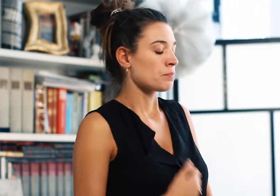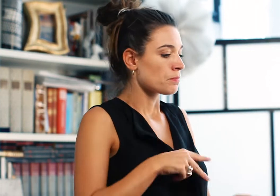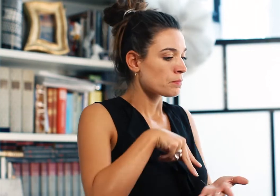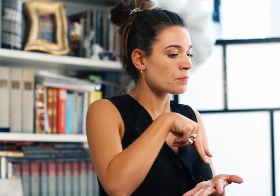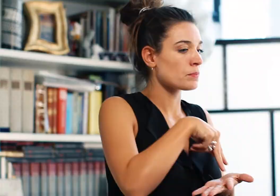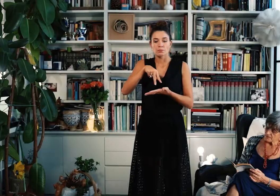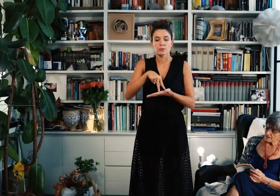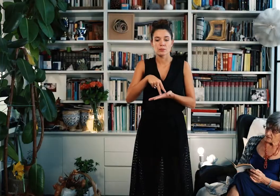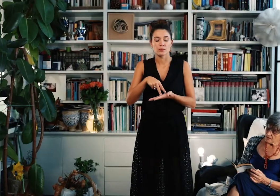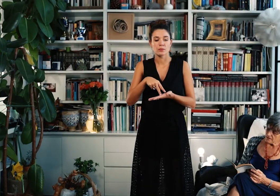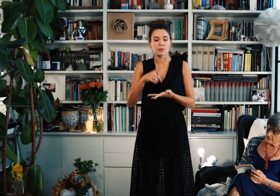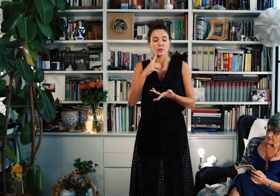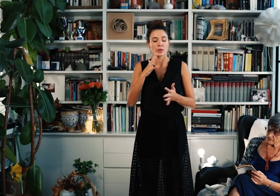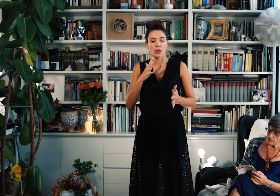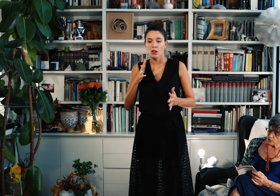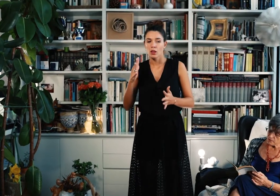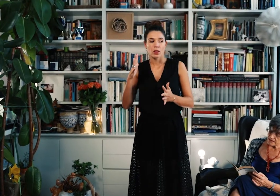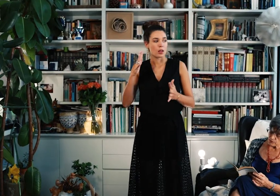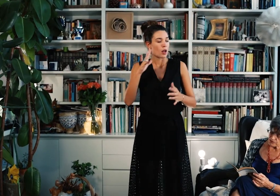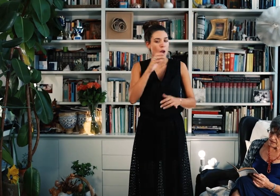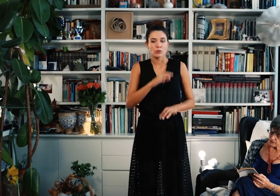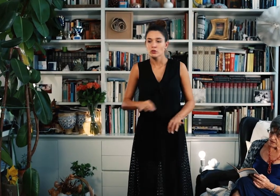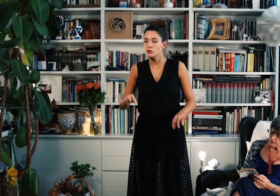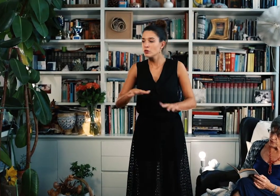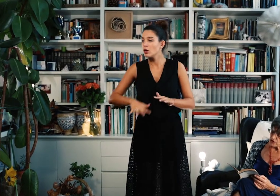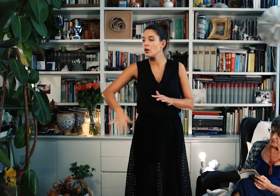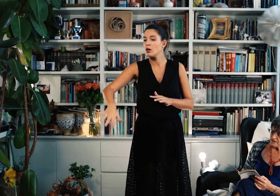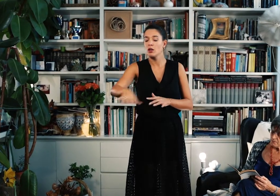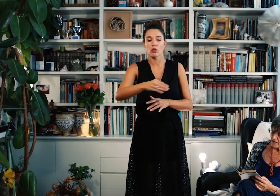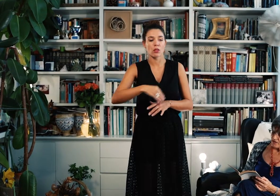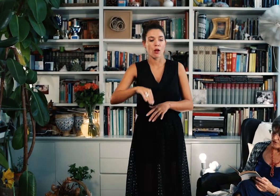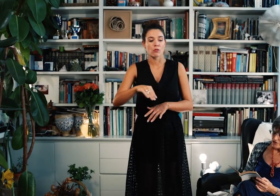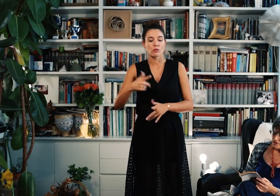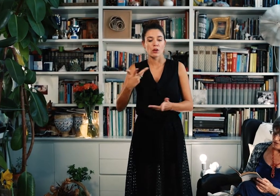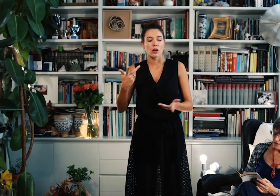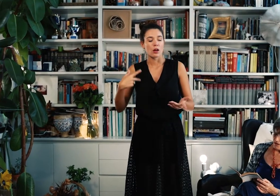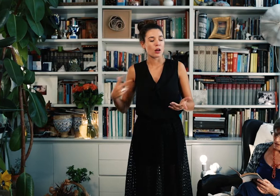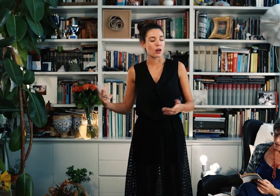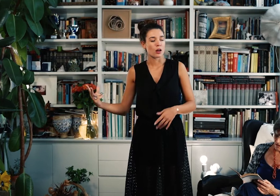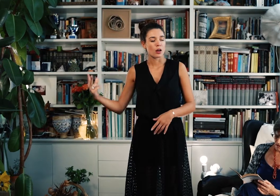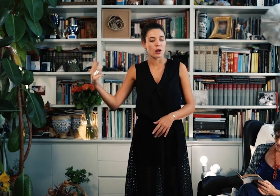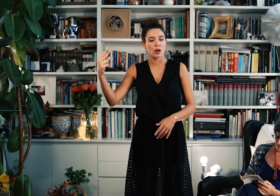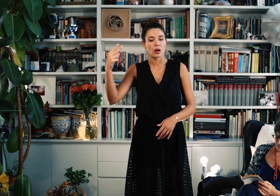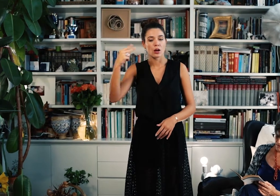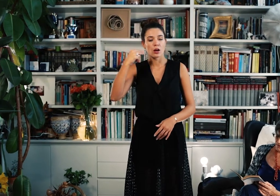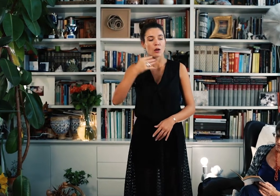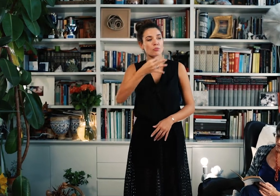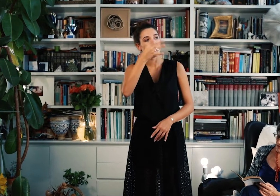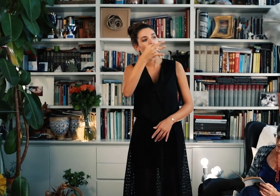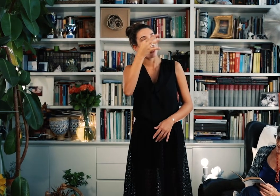dove stava andando. Gli arrivò, come da lontano, la voce di Madame Blanche: